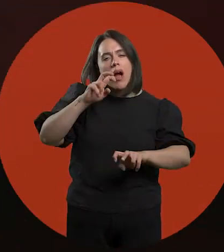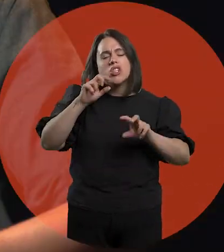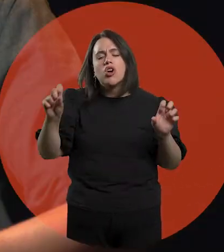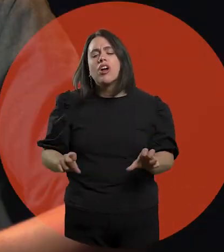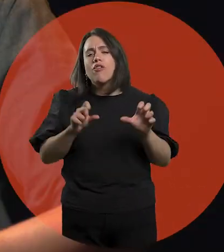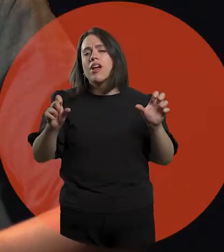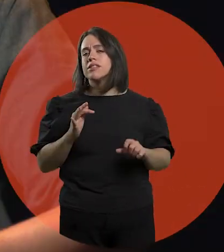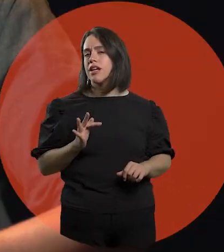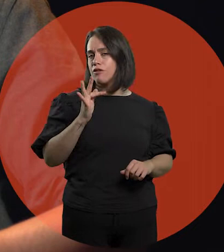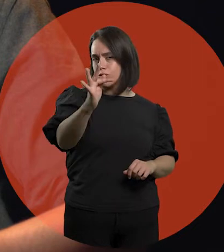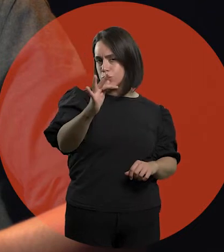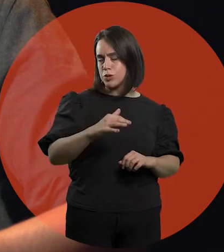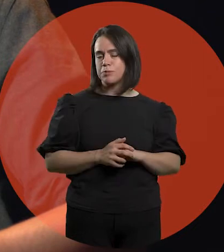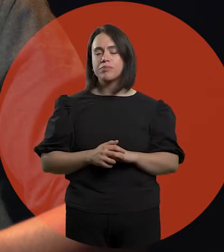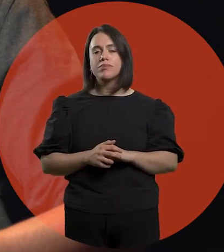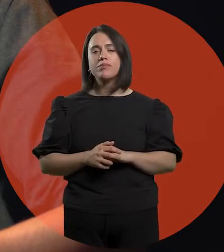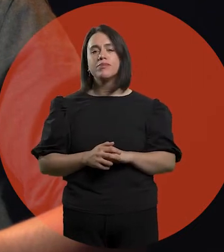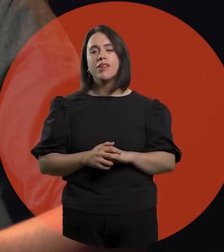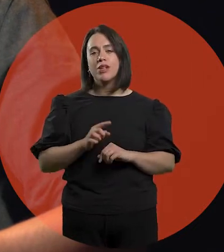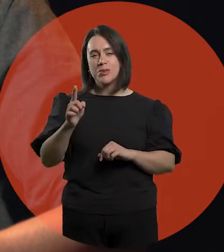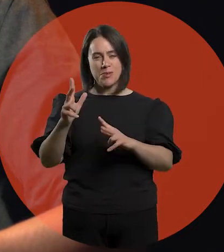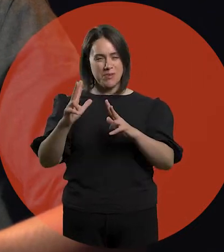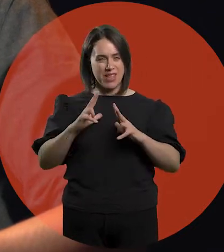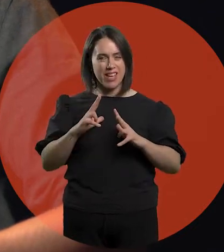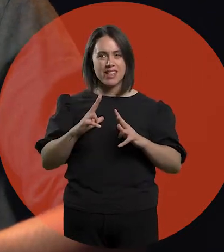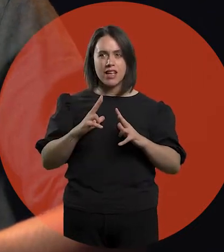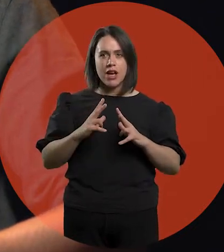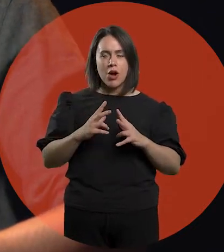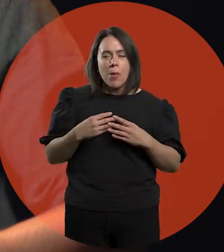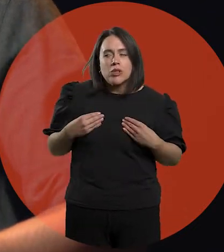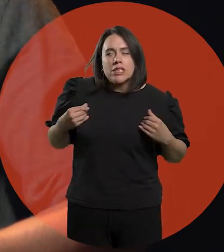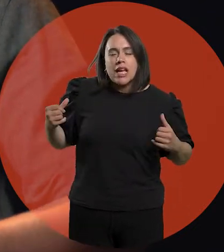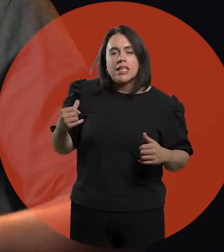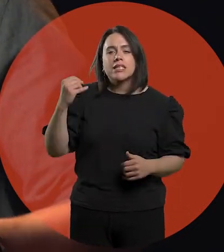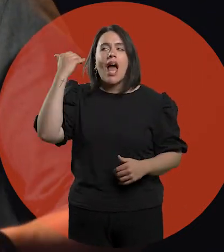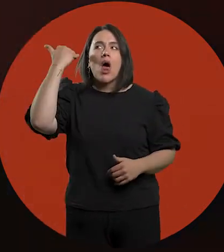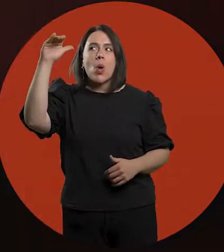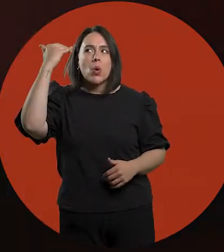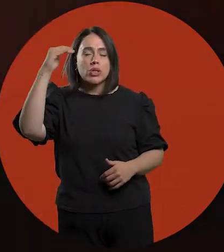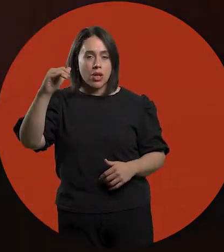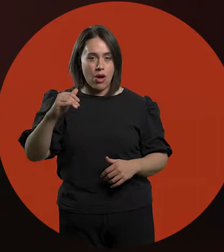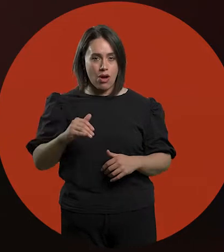¿Cómo es eso de ser mayor? Se espera de uno, "sos mayor" te dicen, ¿no?